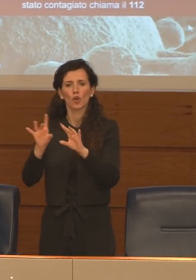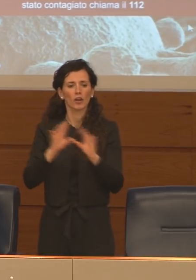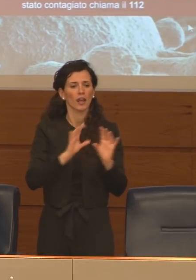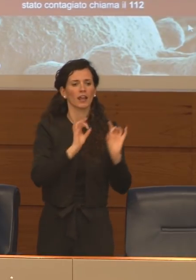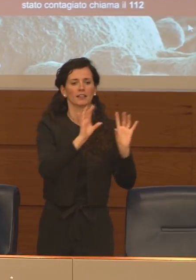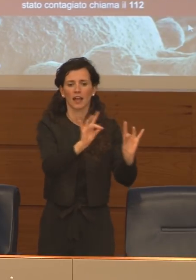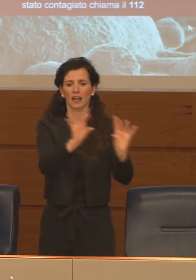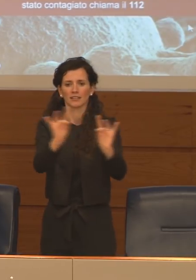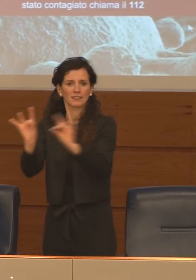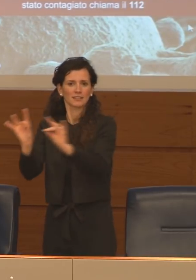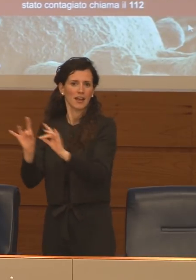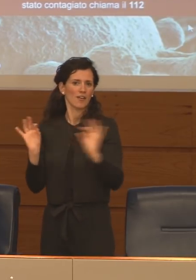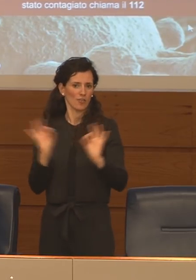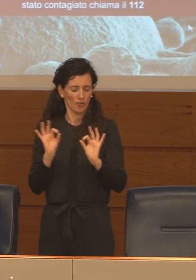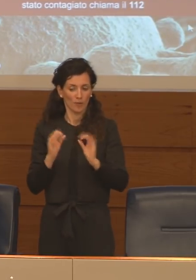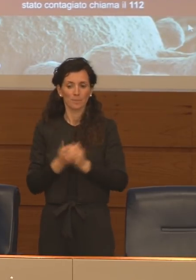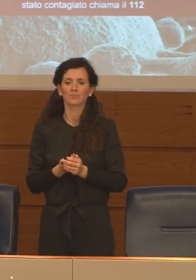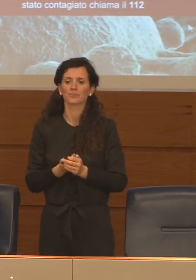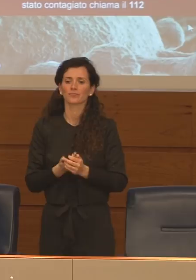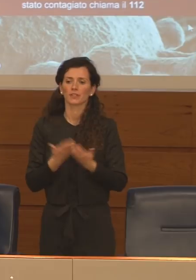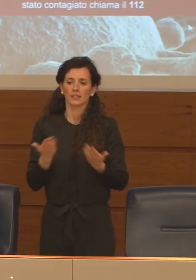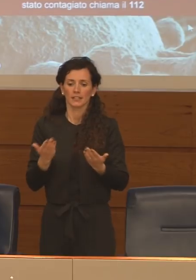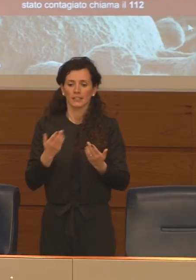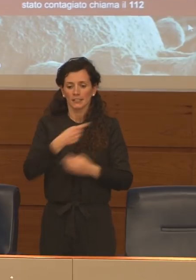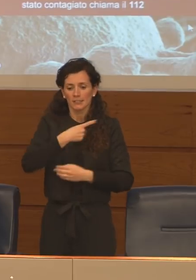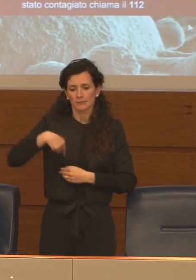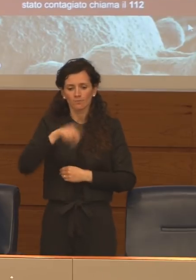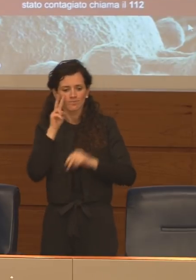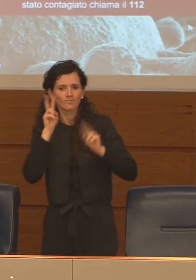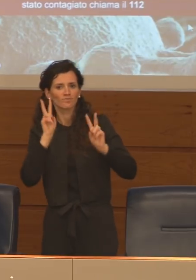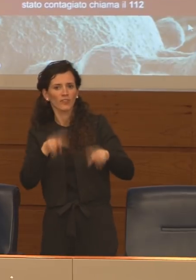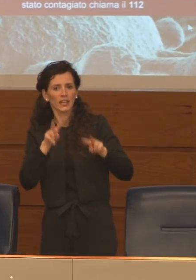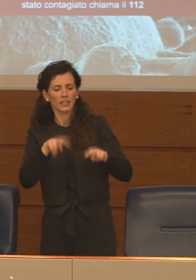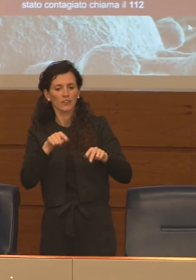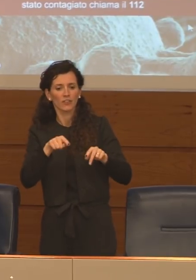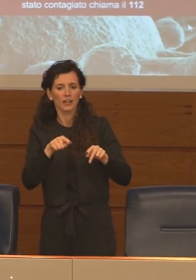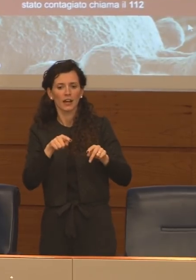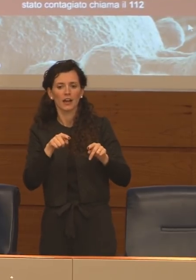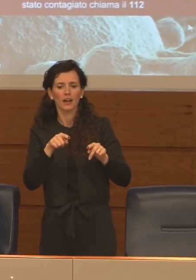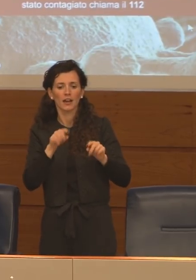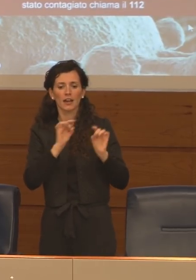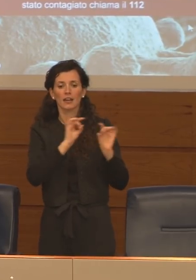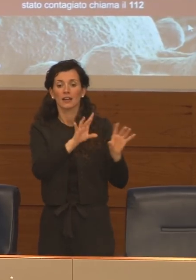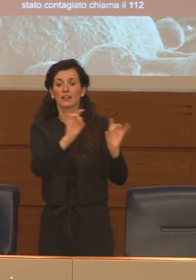adesso un fenomeno che si sta evolvendo e nei prossimi giorni valuteremo